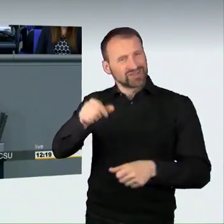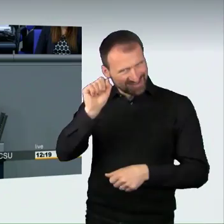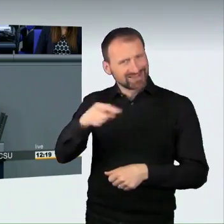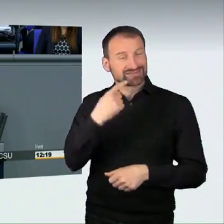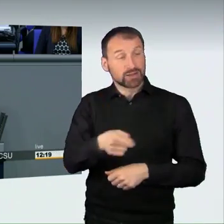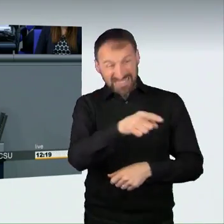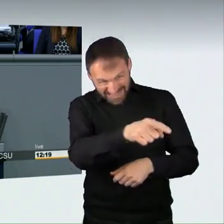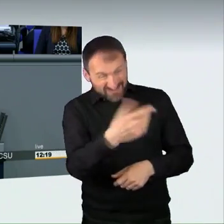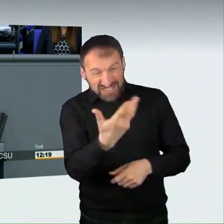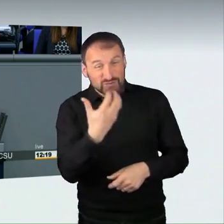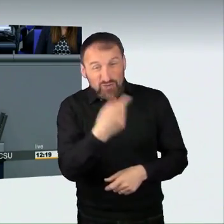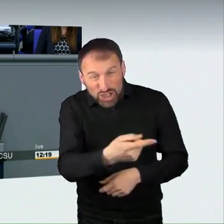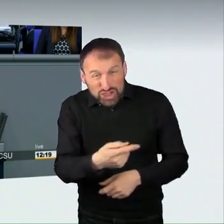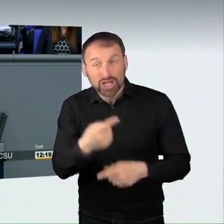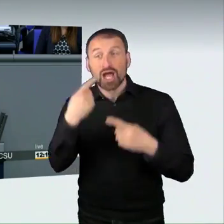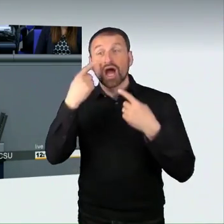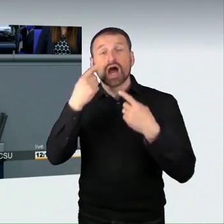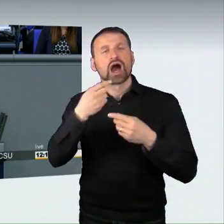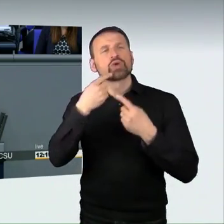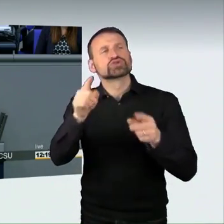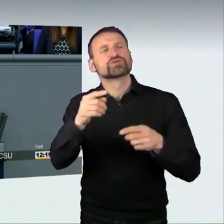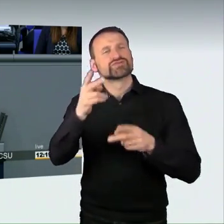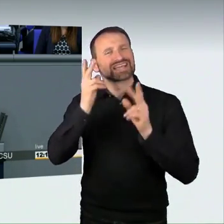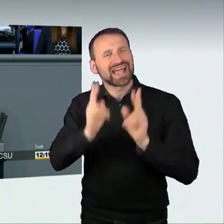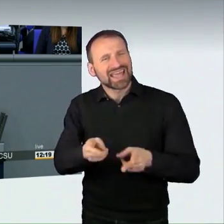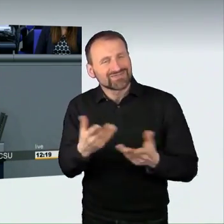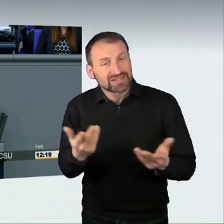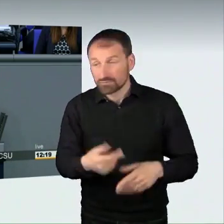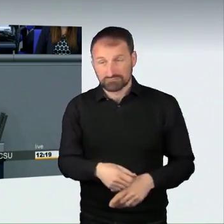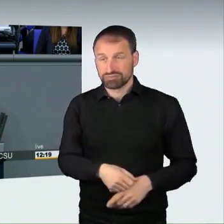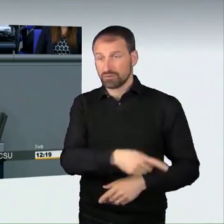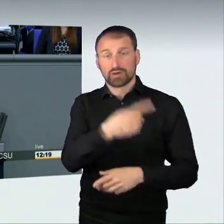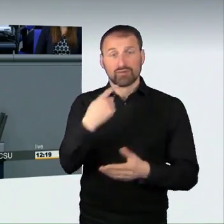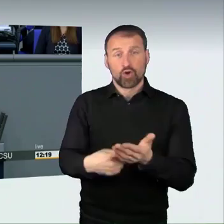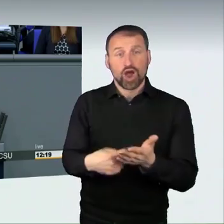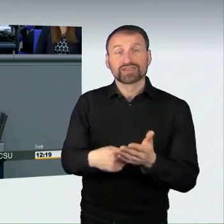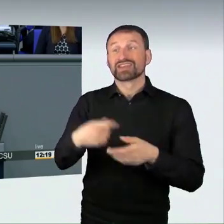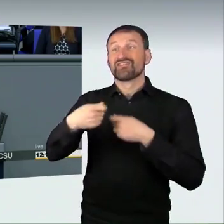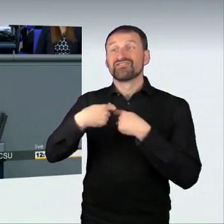und haben wollen, geht aber viel weiter. Sie sagen ja, dass der Vermieter dem Mieter alle erdenklichen Tatsachen beibringen muss,